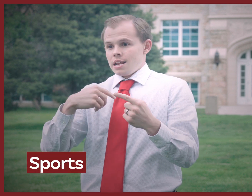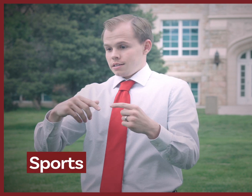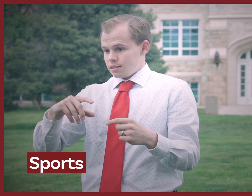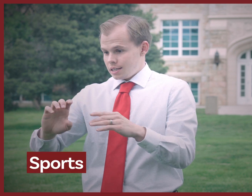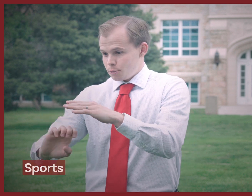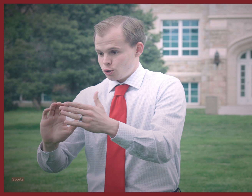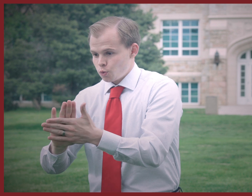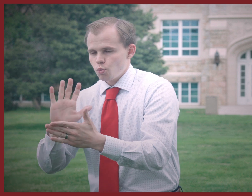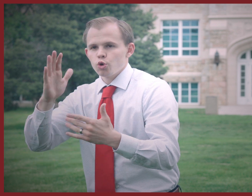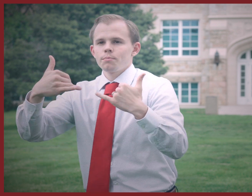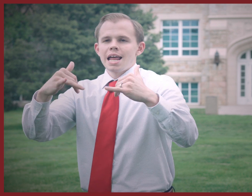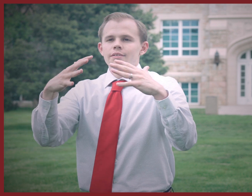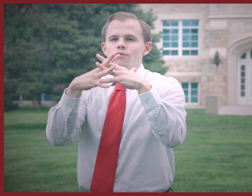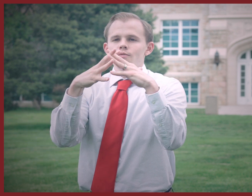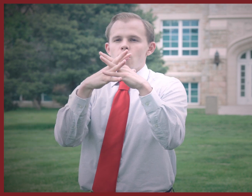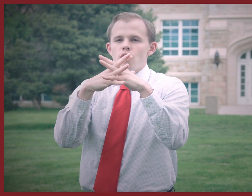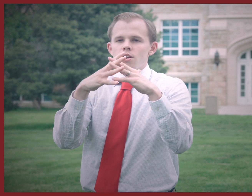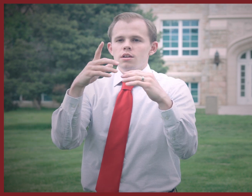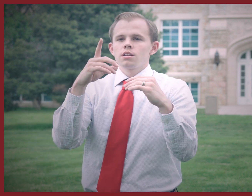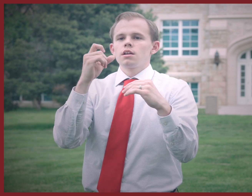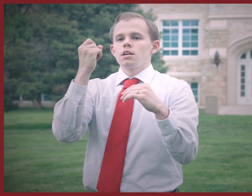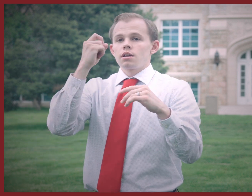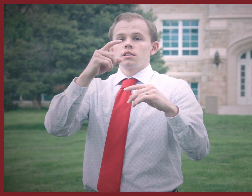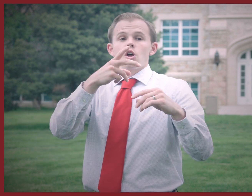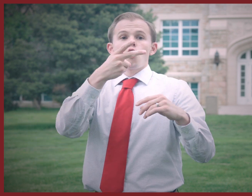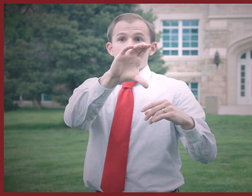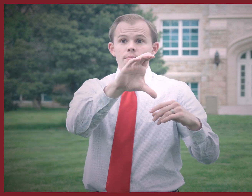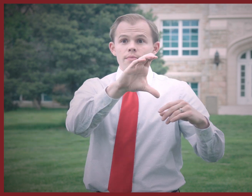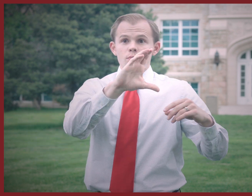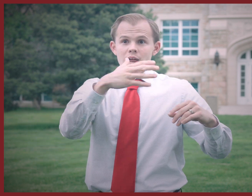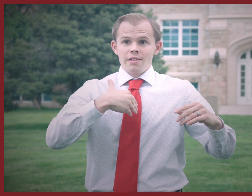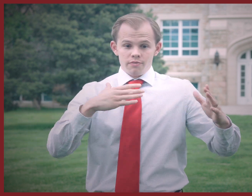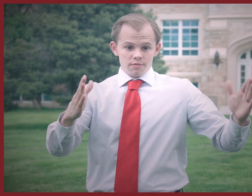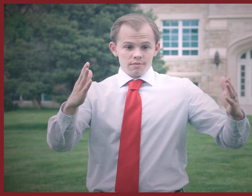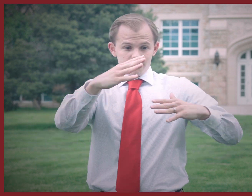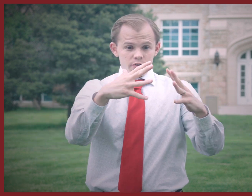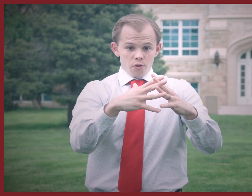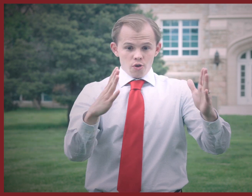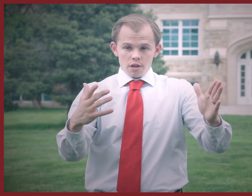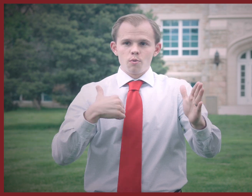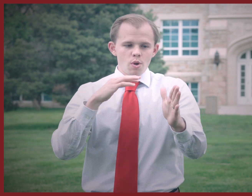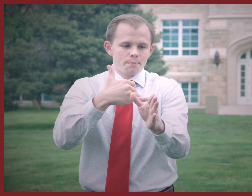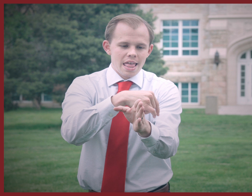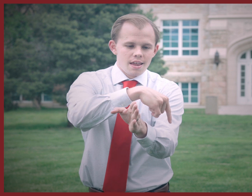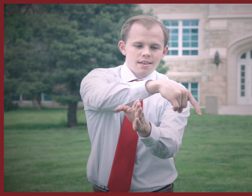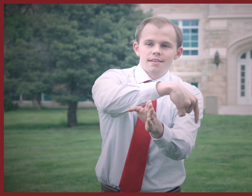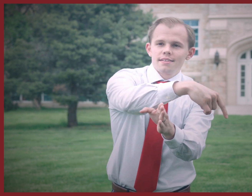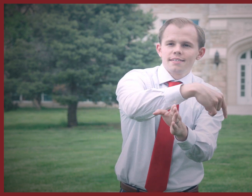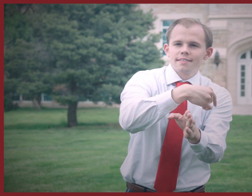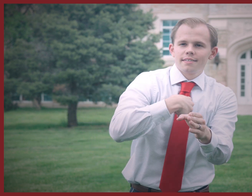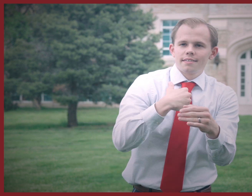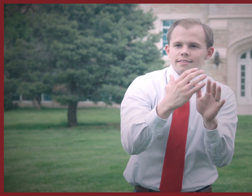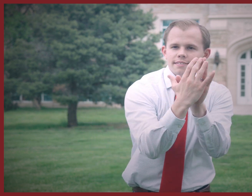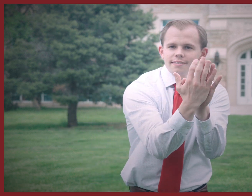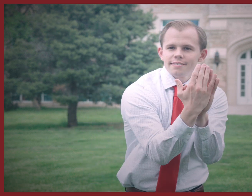los deportes cuando estaba en primaria, ellos jugando al fútbol durante Homecoming, en el campo de fútbol, y nosotros al lado del campo